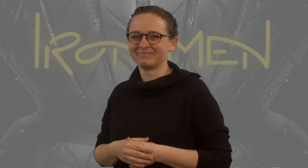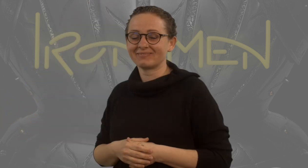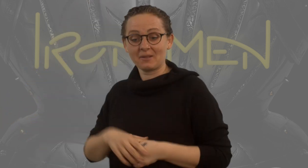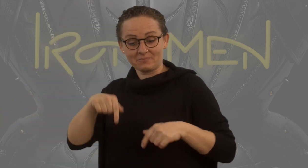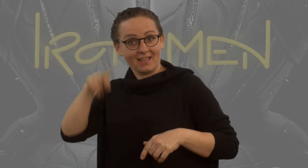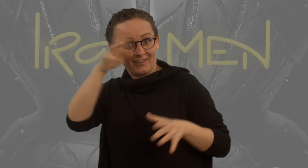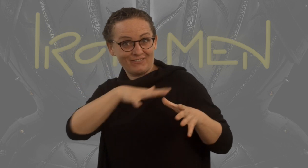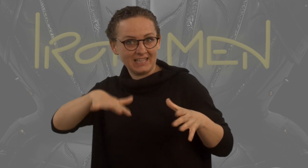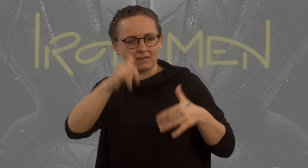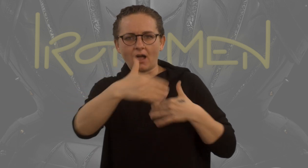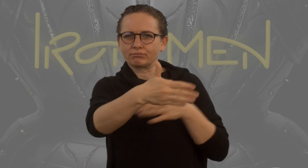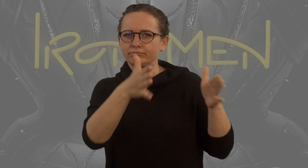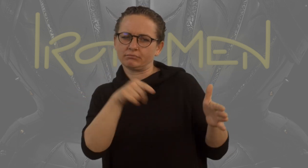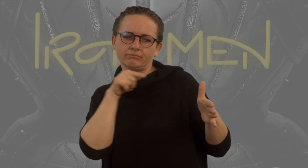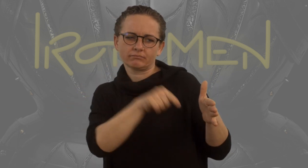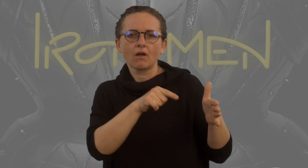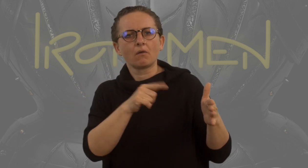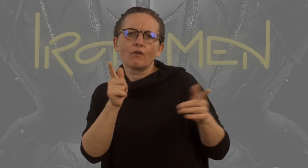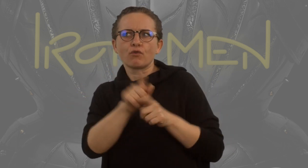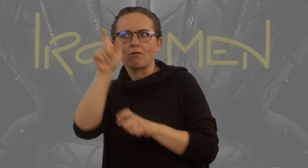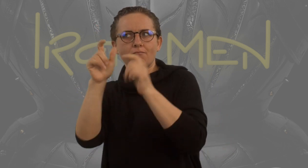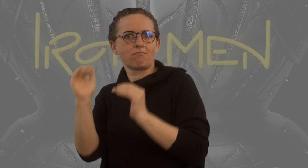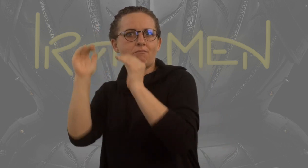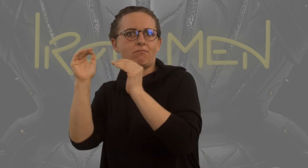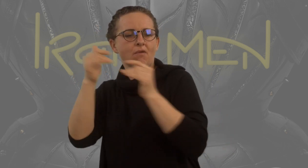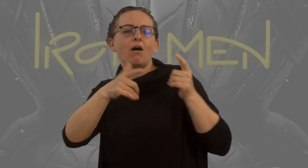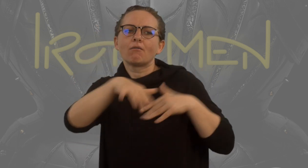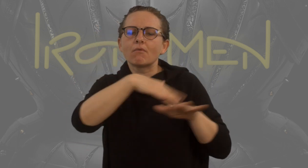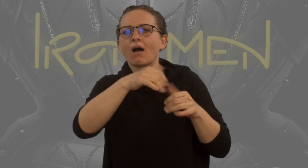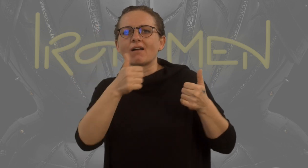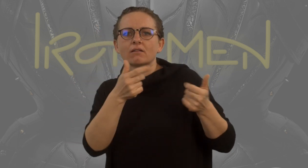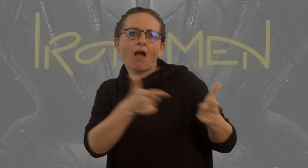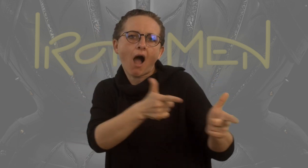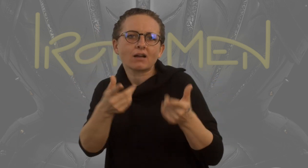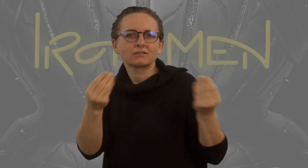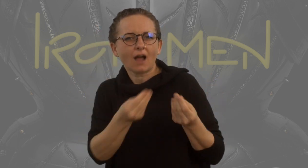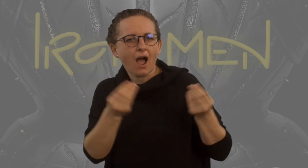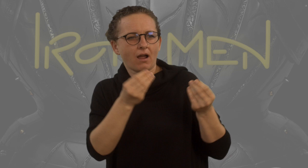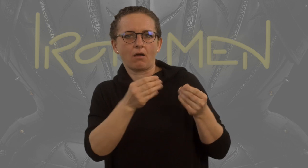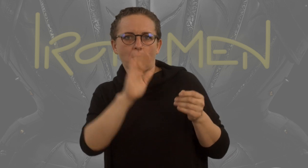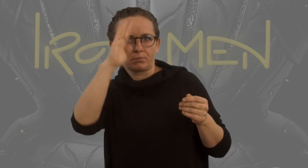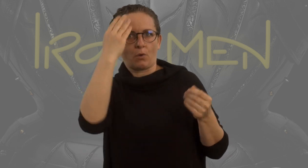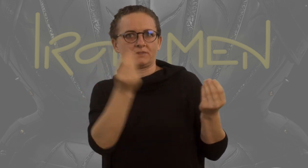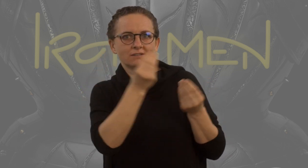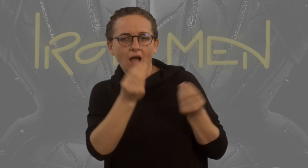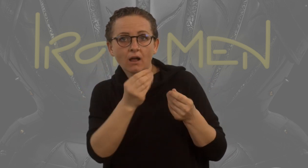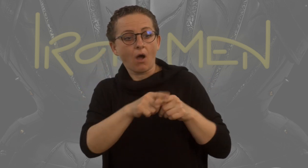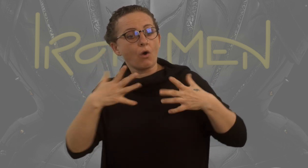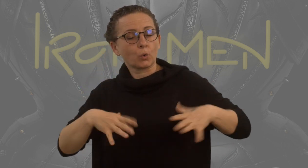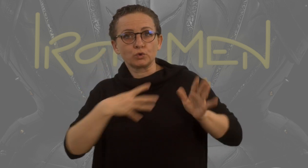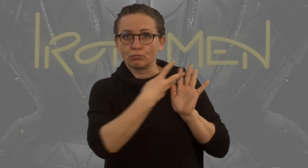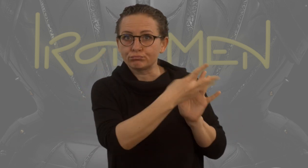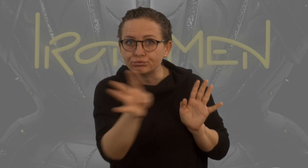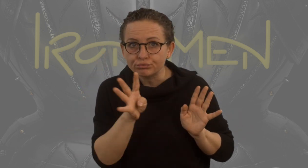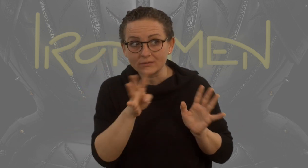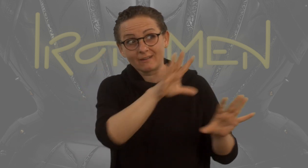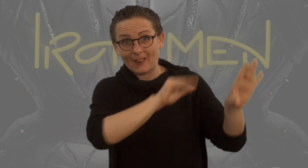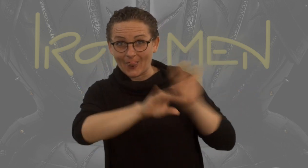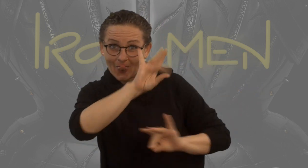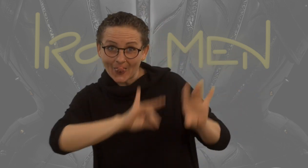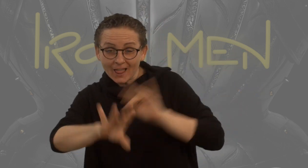Meisterwerke der Wiener Hofjagd- und Rüstkammer,